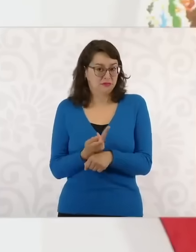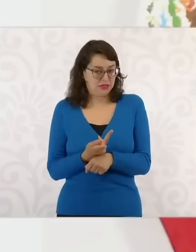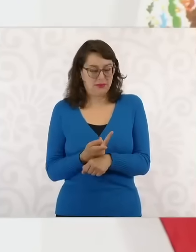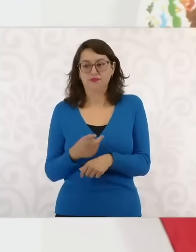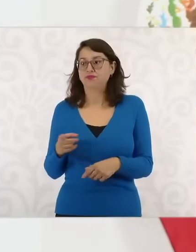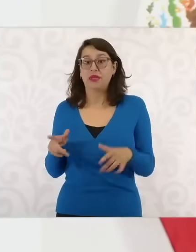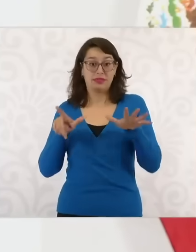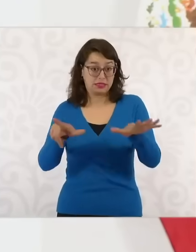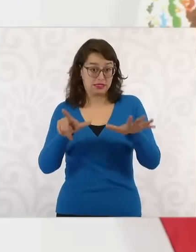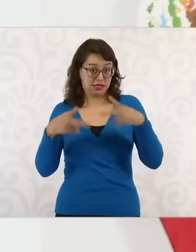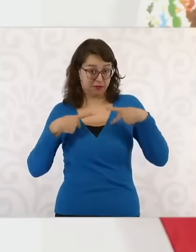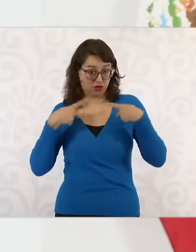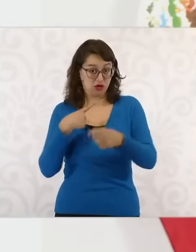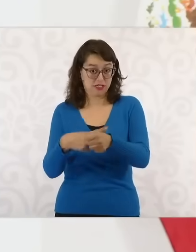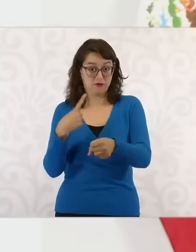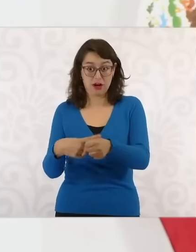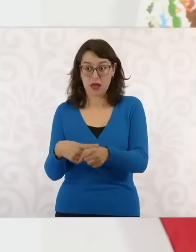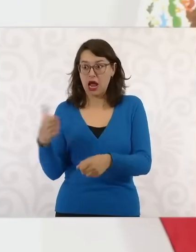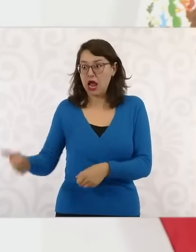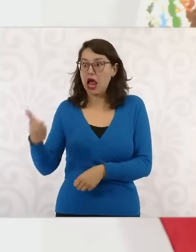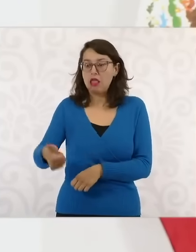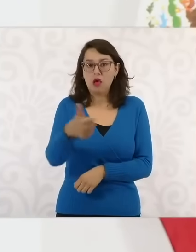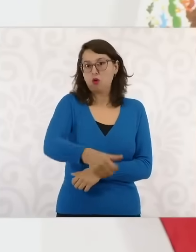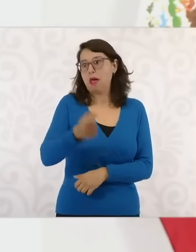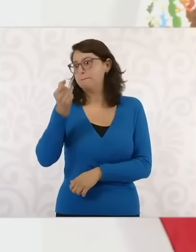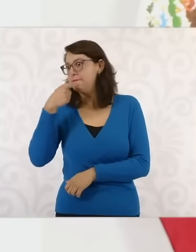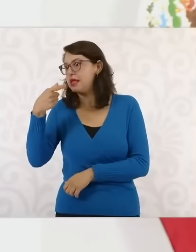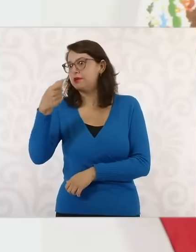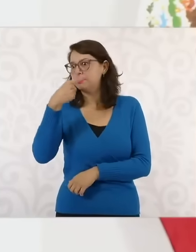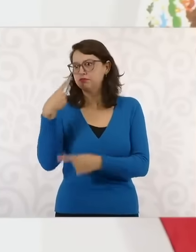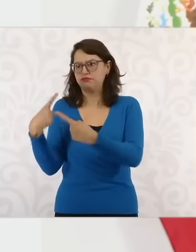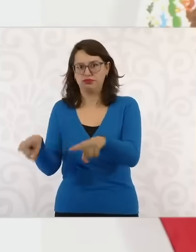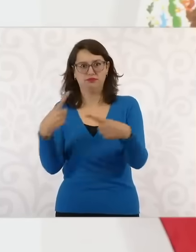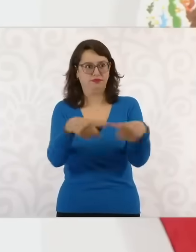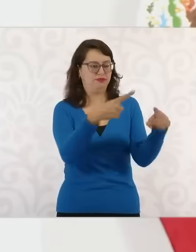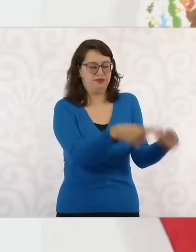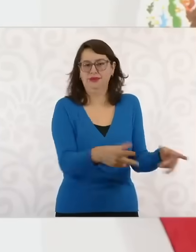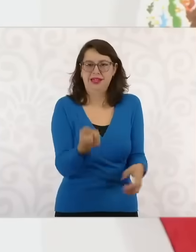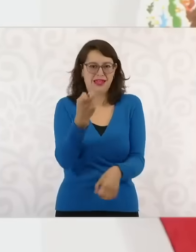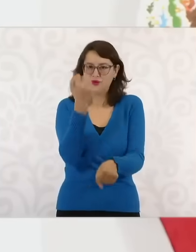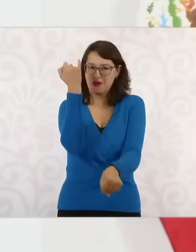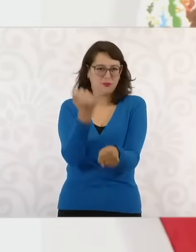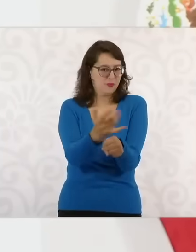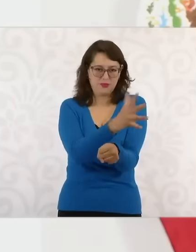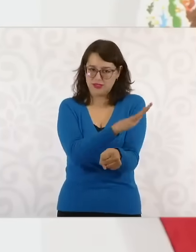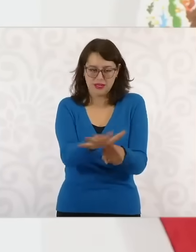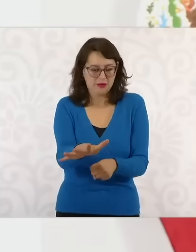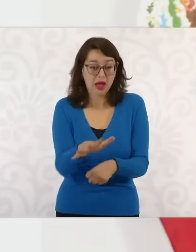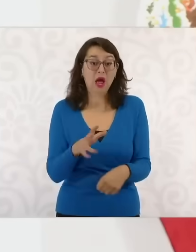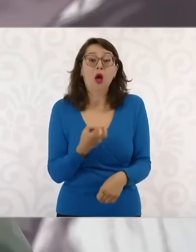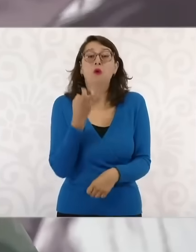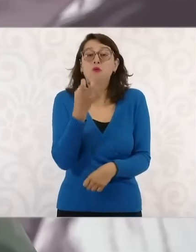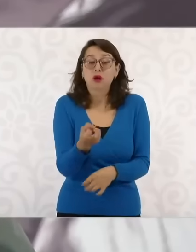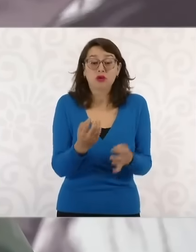diferentes. Por eso es de vital importancia. Yo diría es una política muy estratégica la que hizo